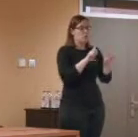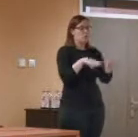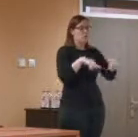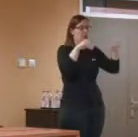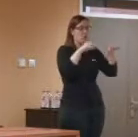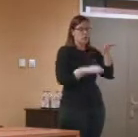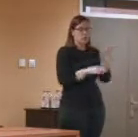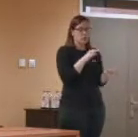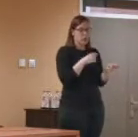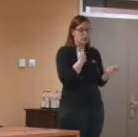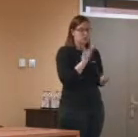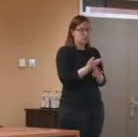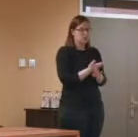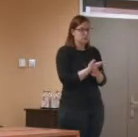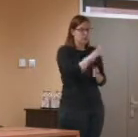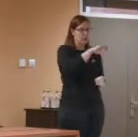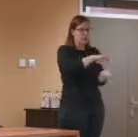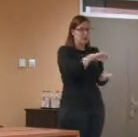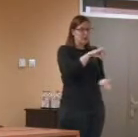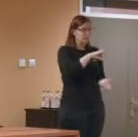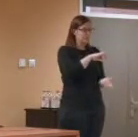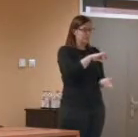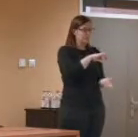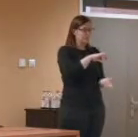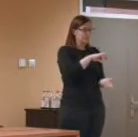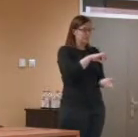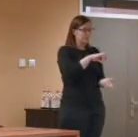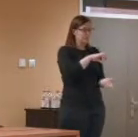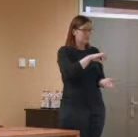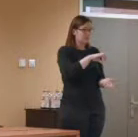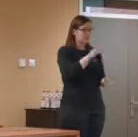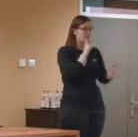y no había nadie cubriendo esa sesión, ningún periodista,